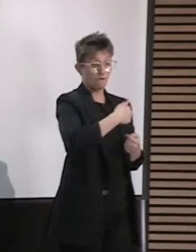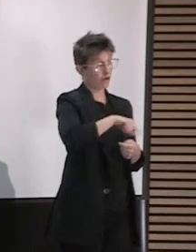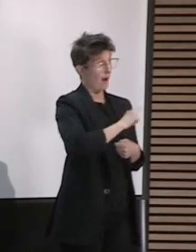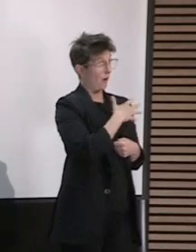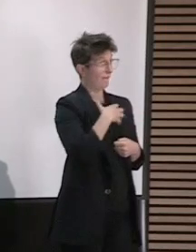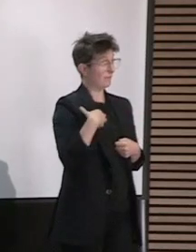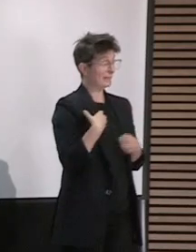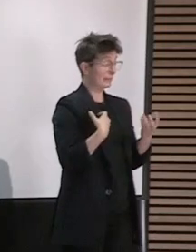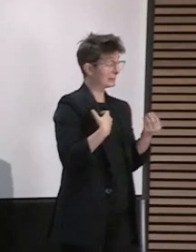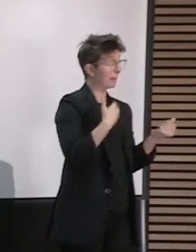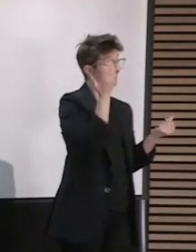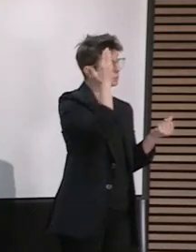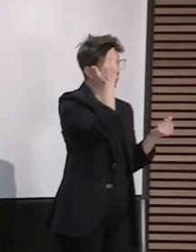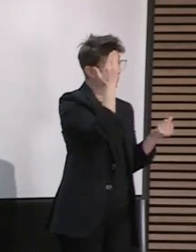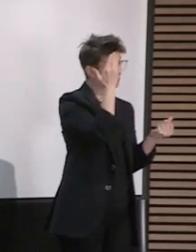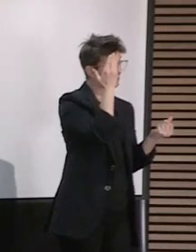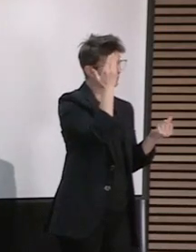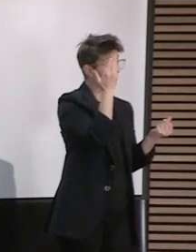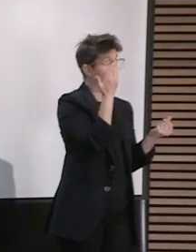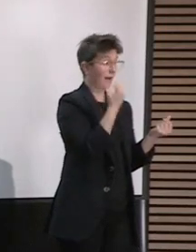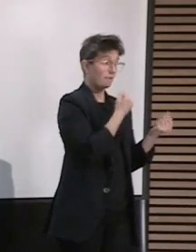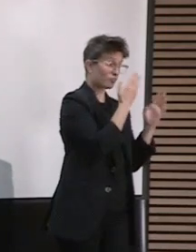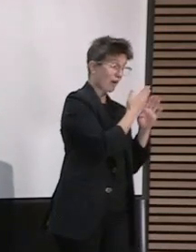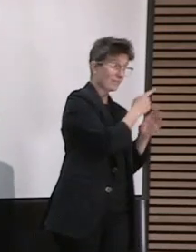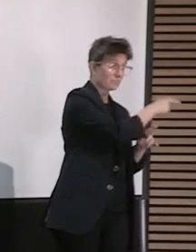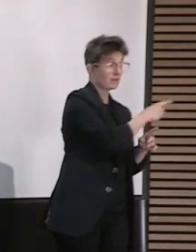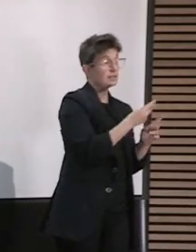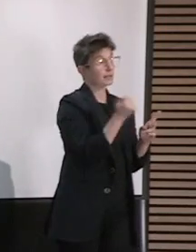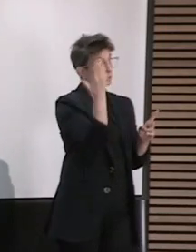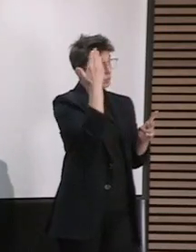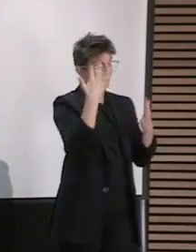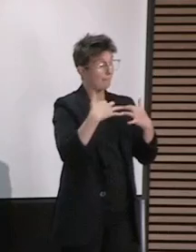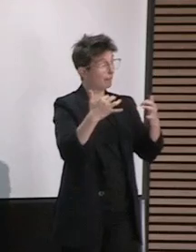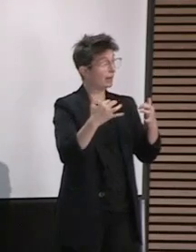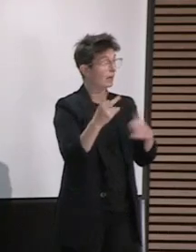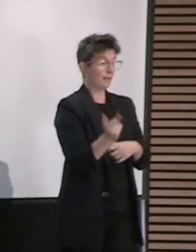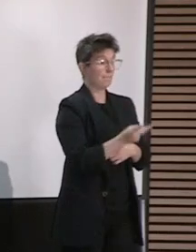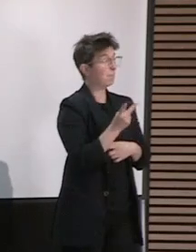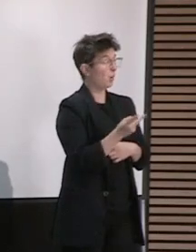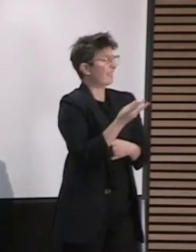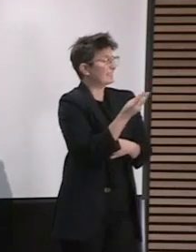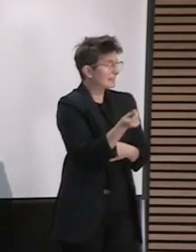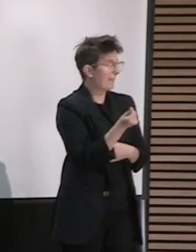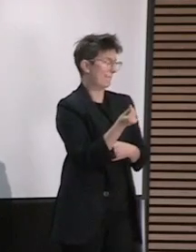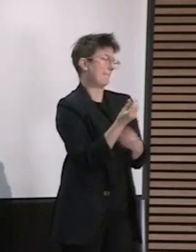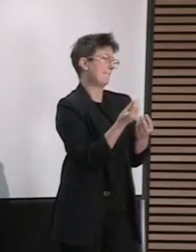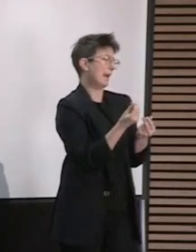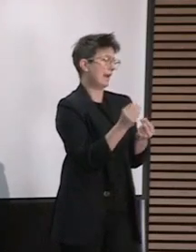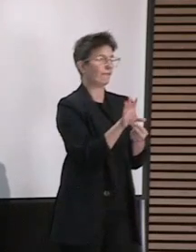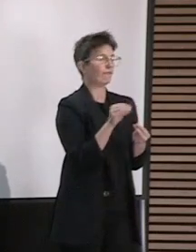kupu o te tenei Kawanatanga, me nga mahi o nga Kawanatanga o mua, kei kona rau o te ptea